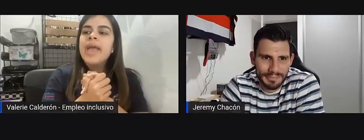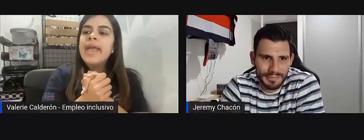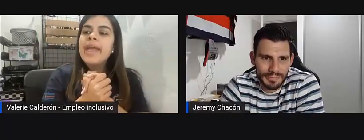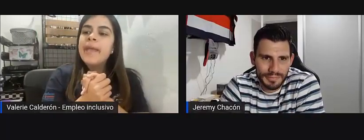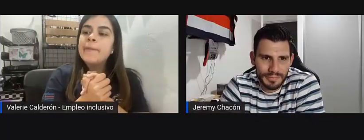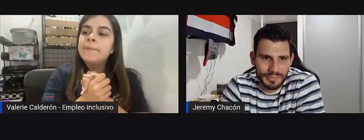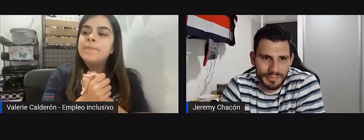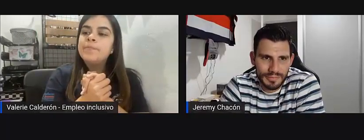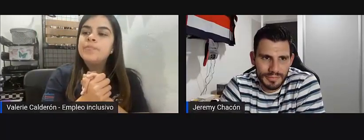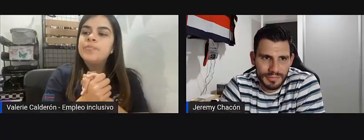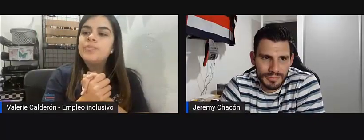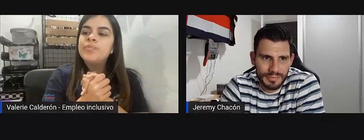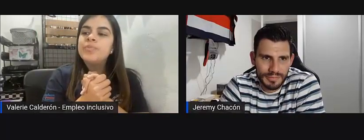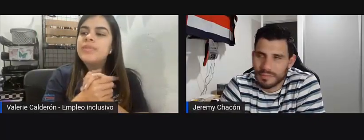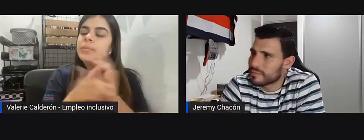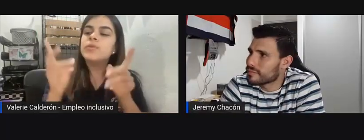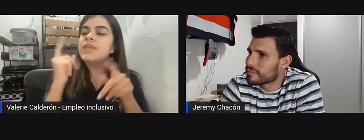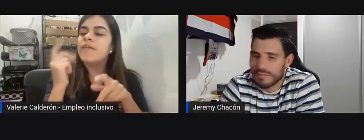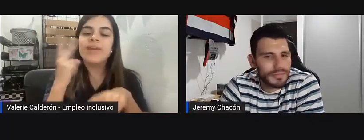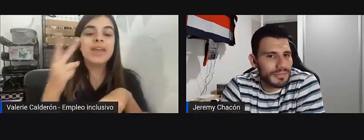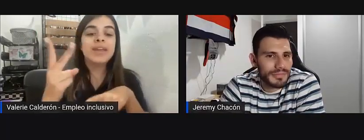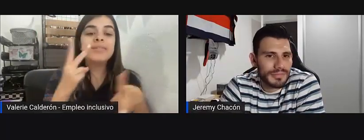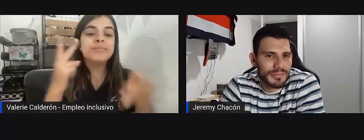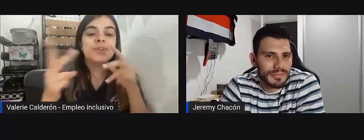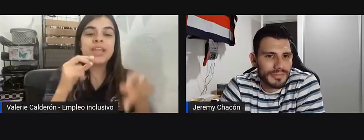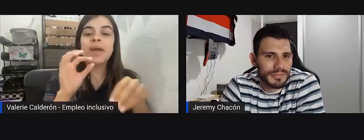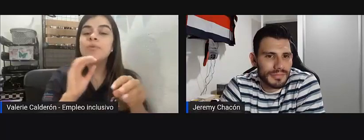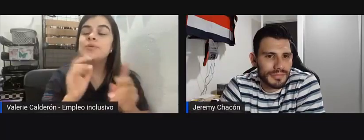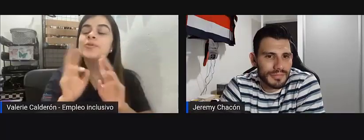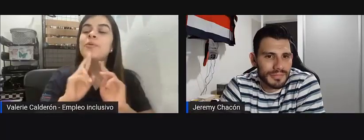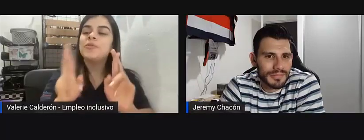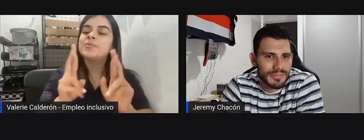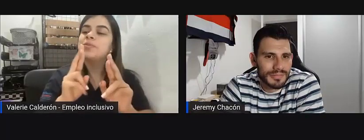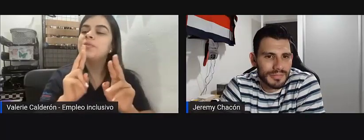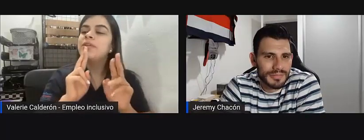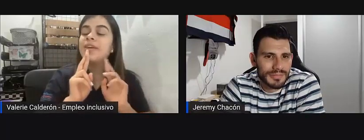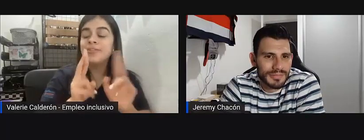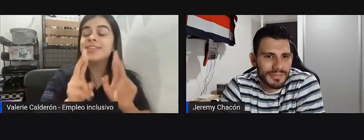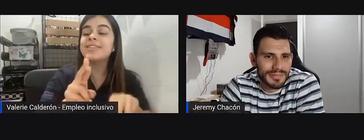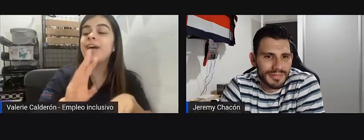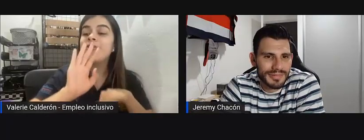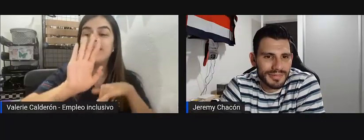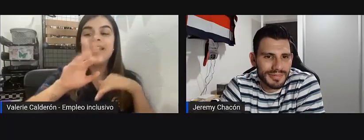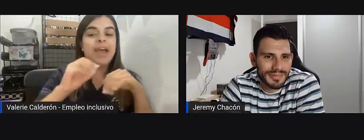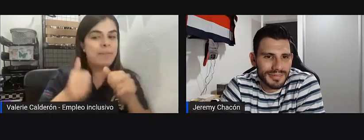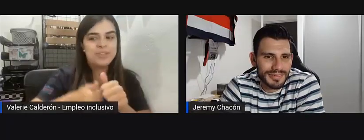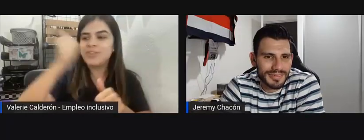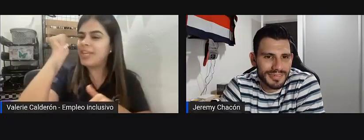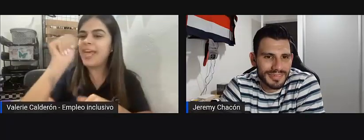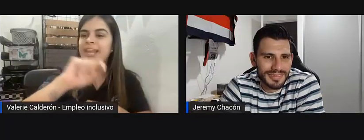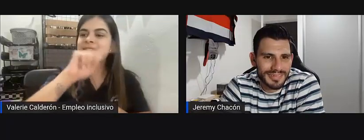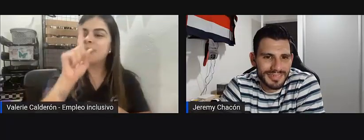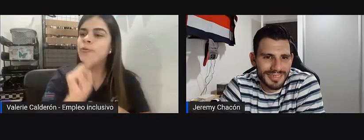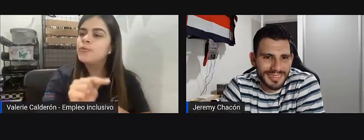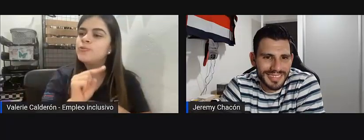vamos a ver porque ya hemos como contestado la mayoría de las preguntas